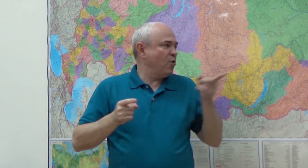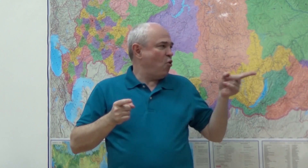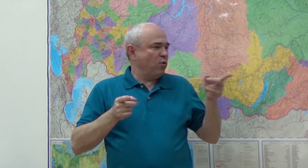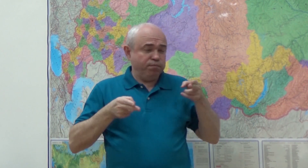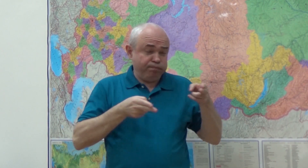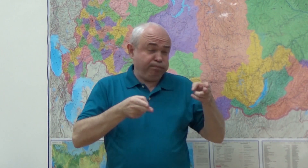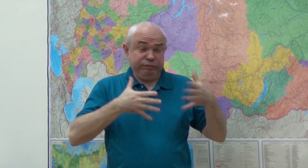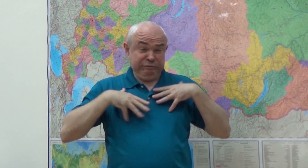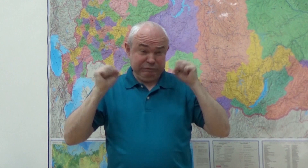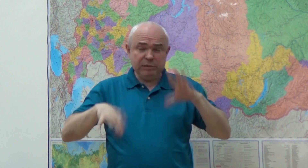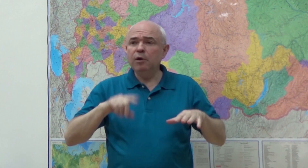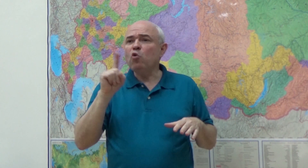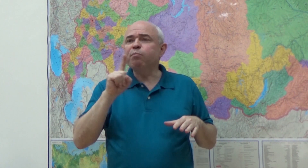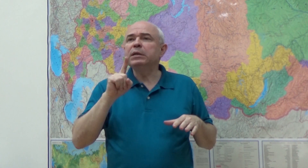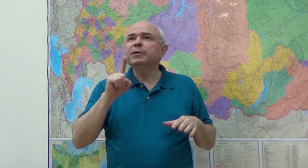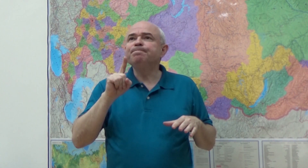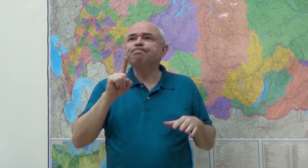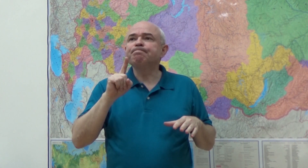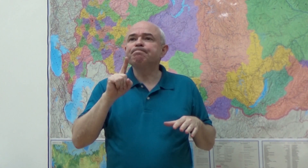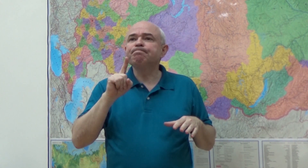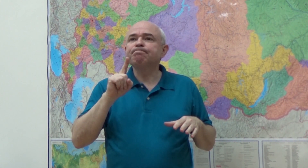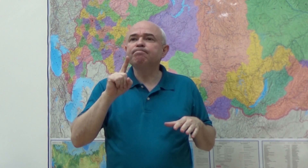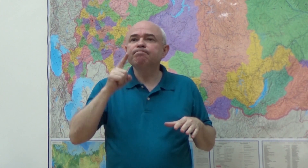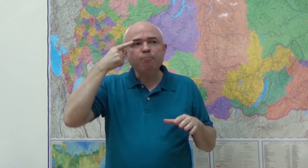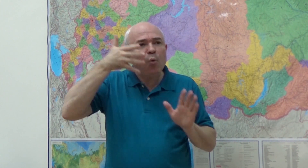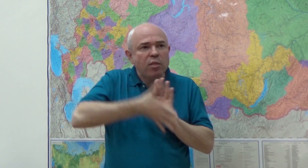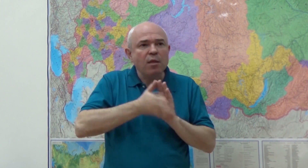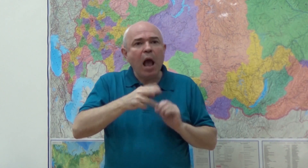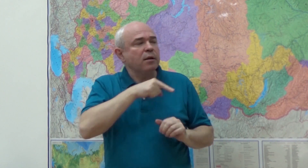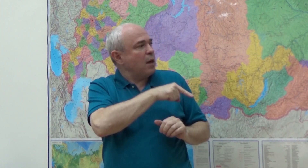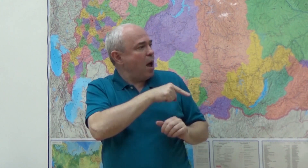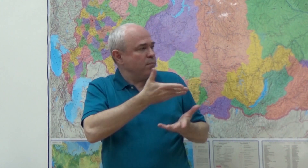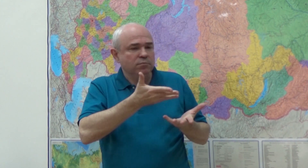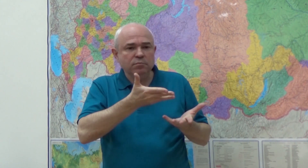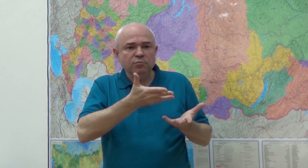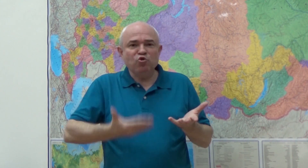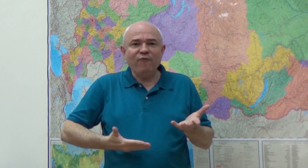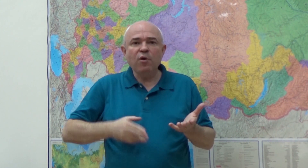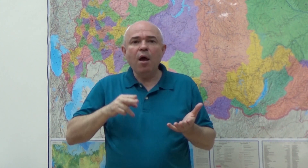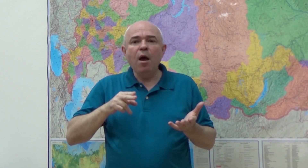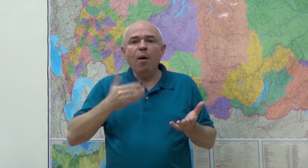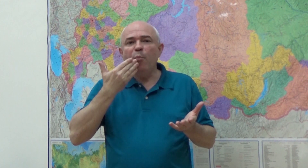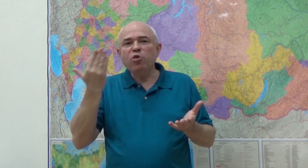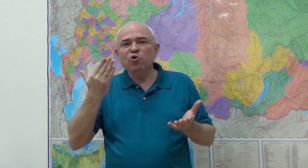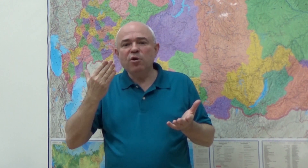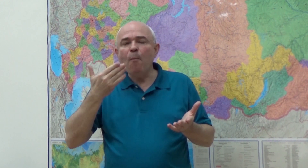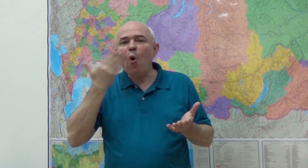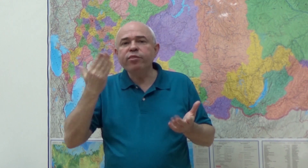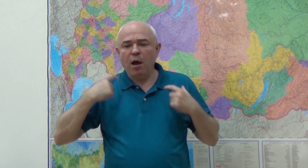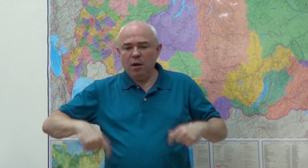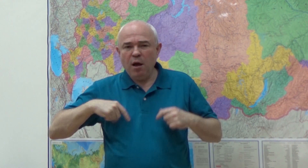Чехов решился преодолеть тяжёлый путь до острова Сахалин для того, чтобы понять, как живут политические заключённые,